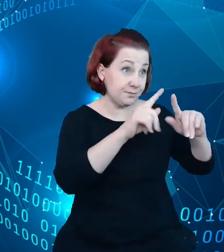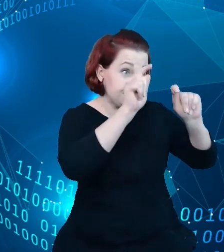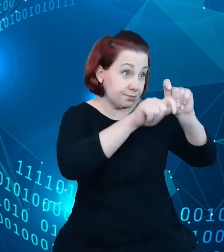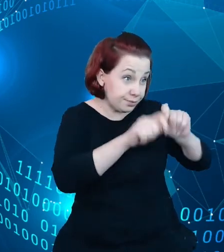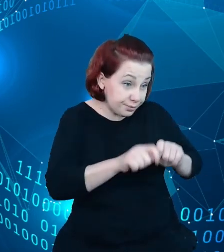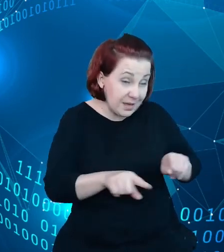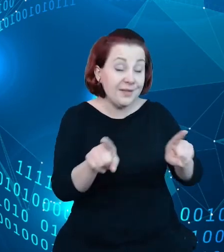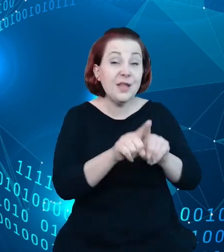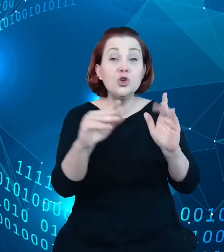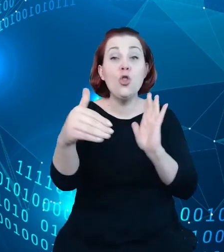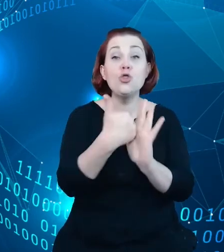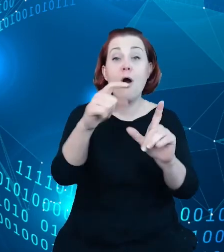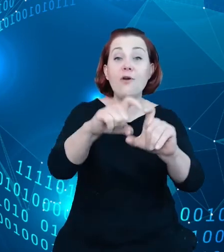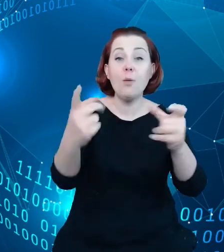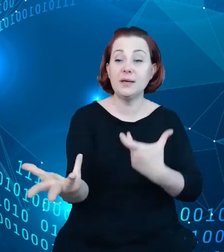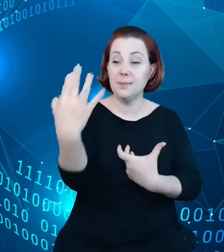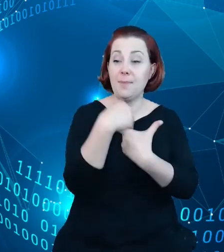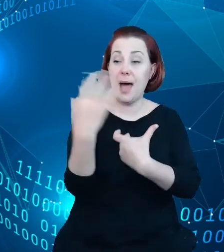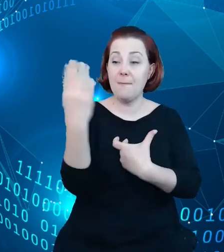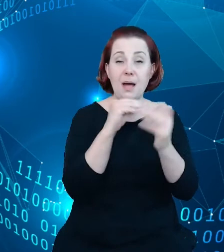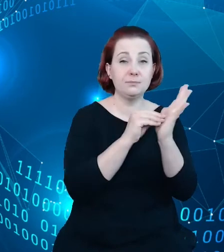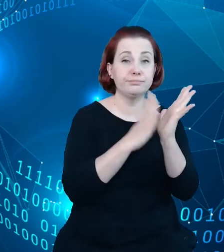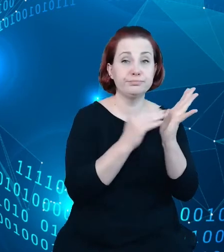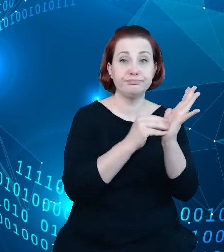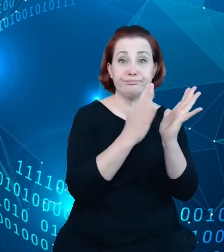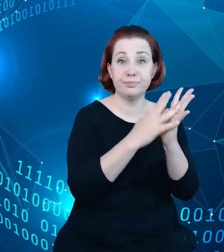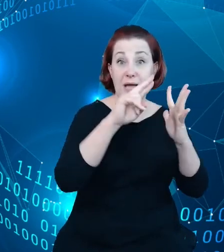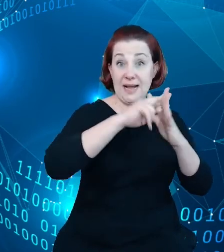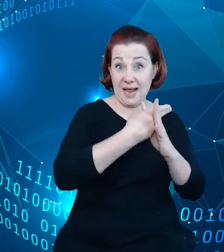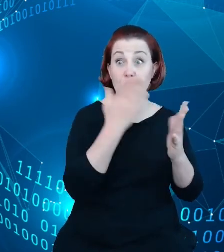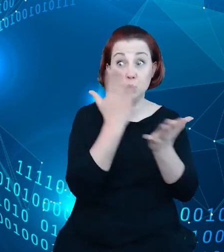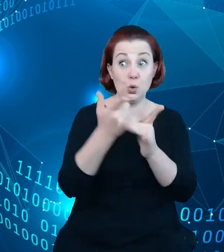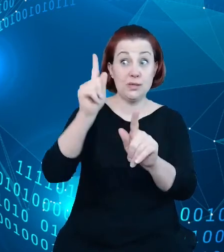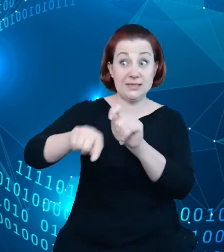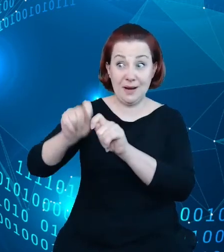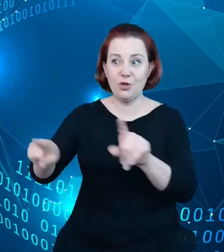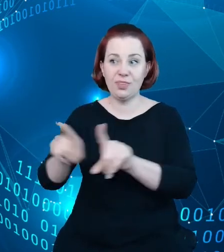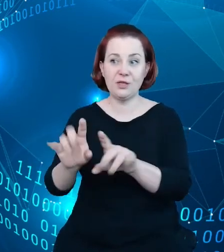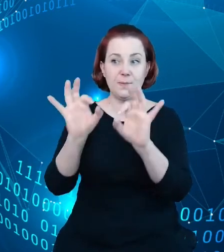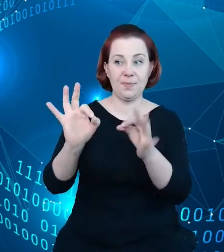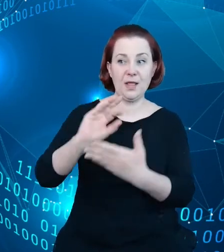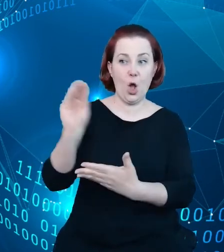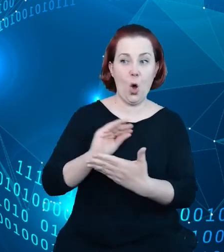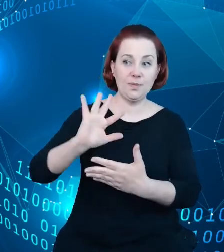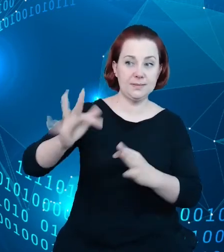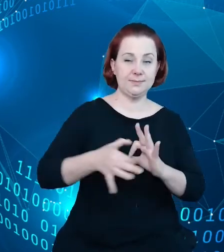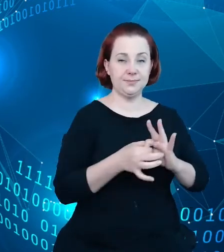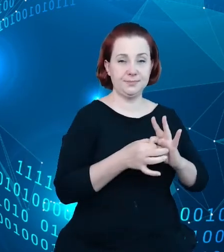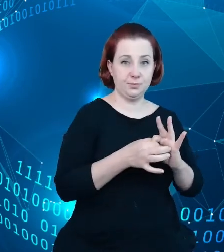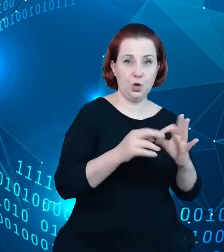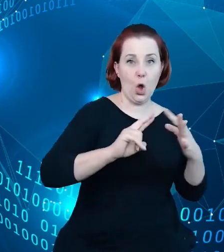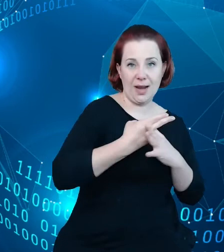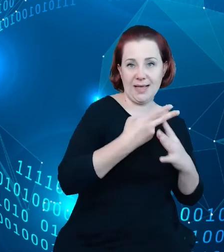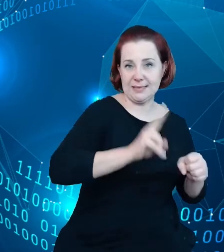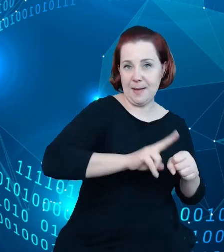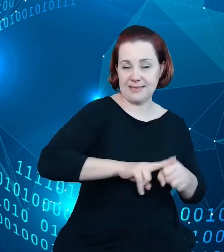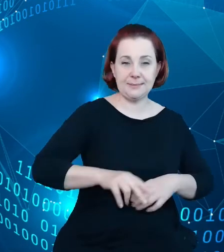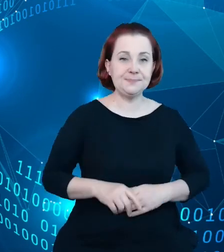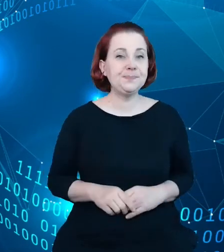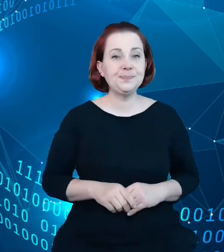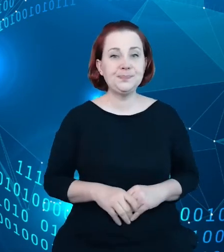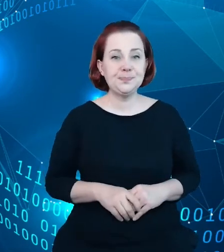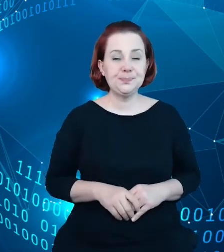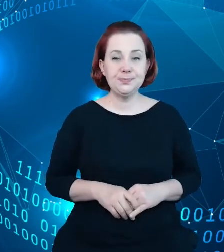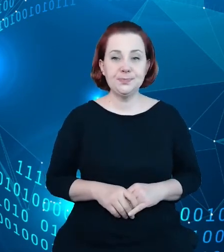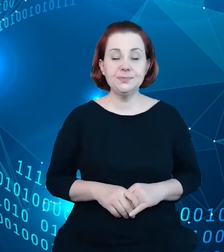które są już zweryfikowane i poprawnie opisane. Efekt poprawy jakości danych